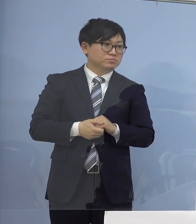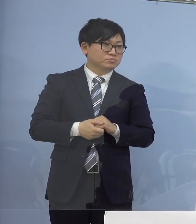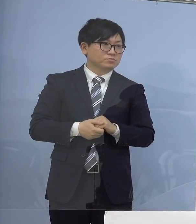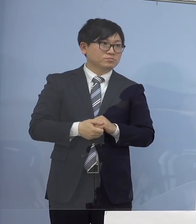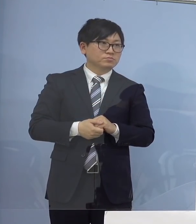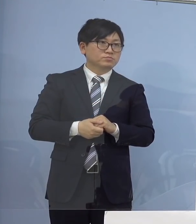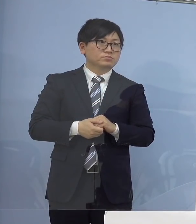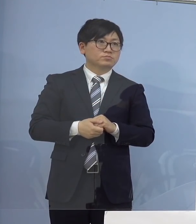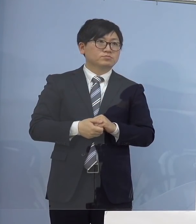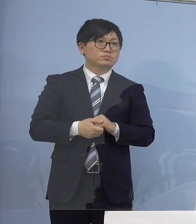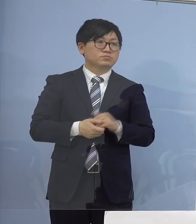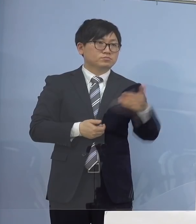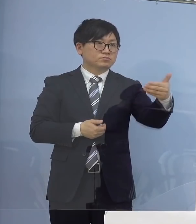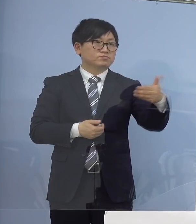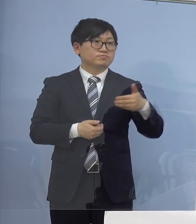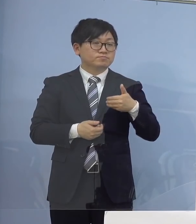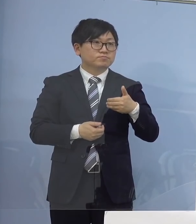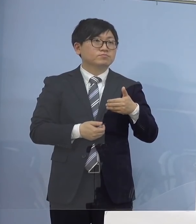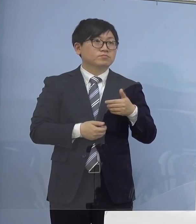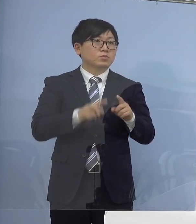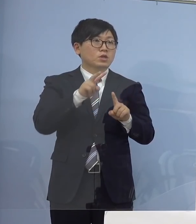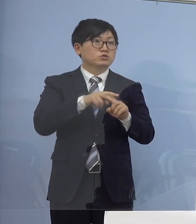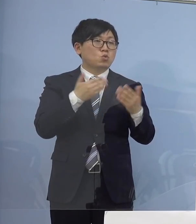（徳島新聞社） 小学校なんですけれど